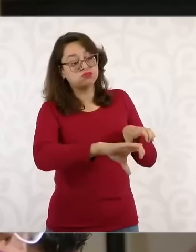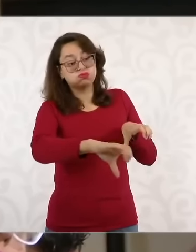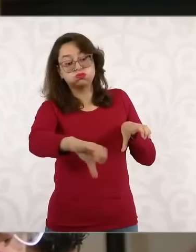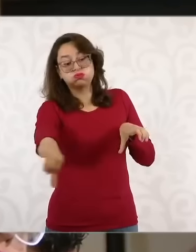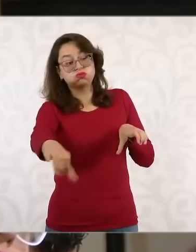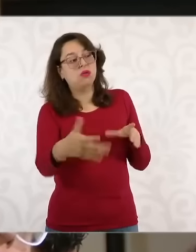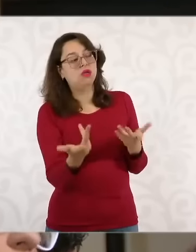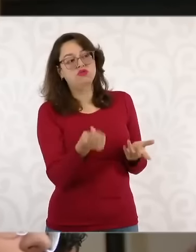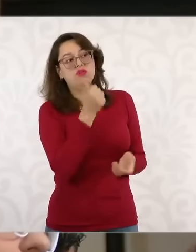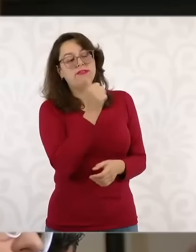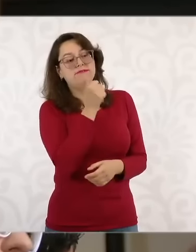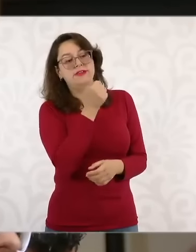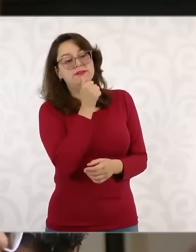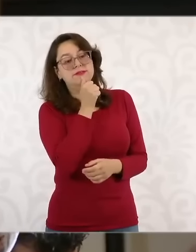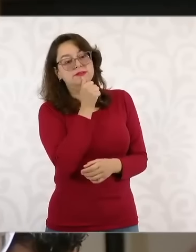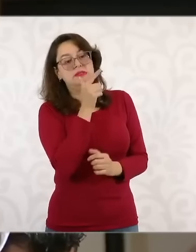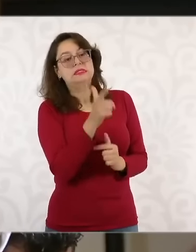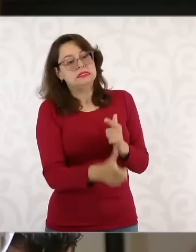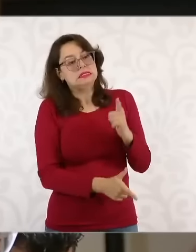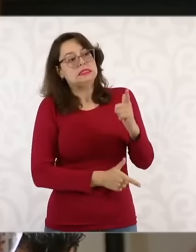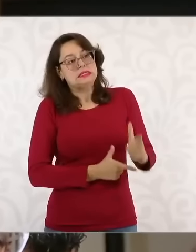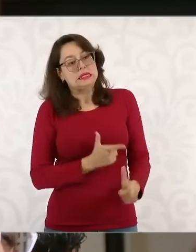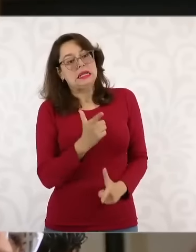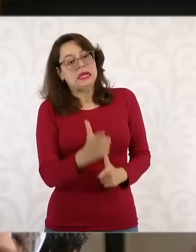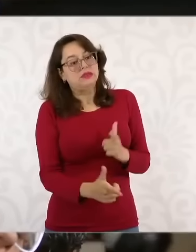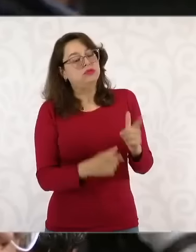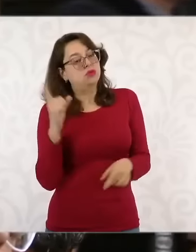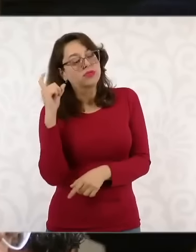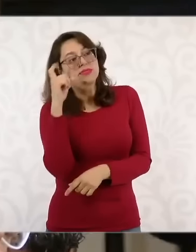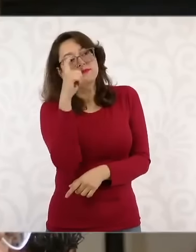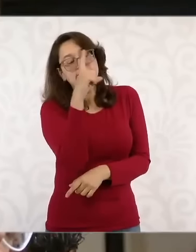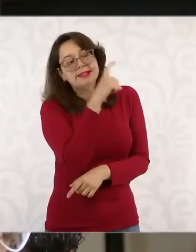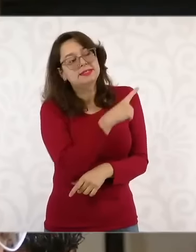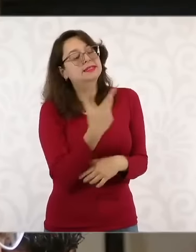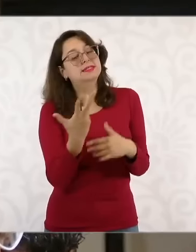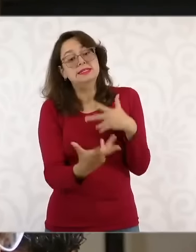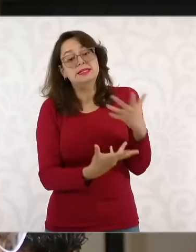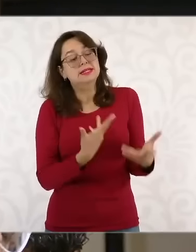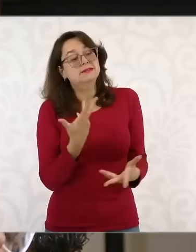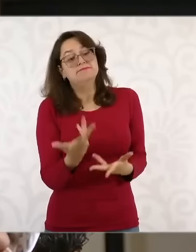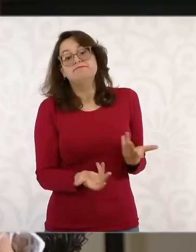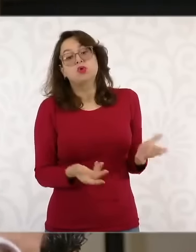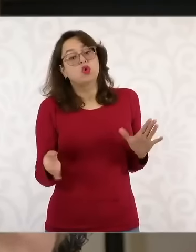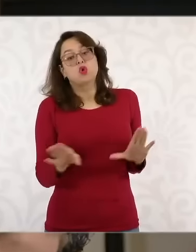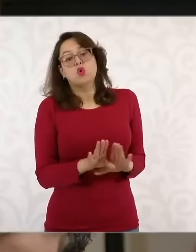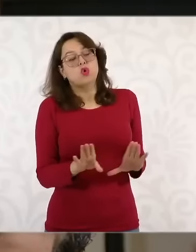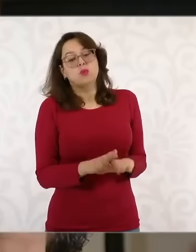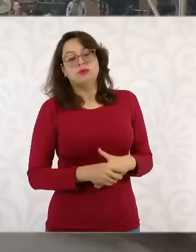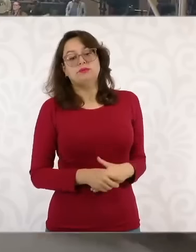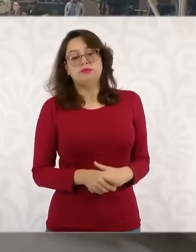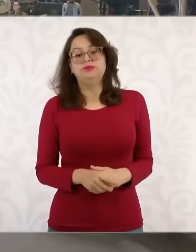Este va un poco lento, va un poco complicado. Eh, ¿cómo cómo lo podemos solventar? Está en proceso